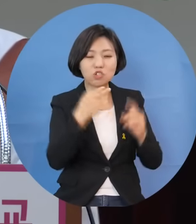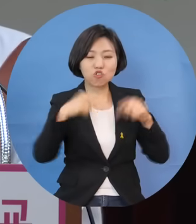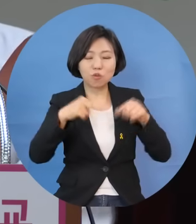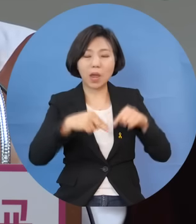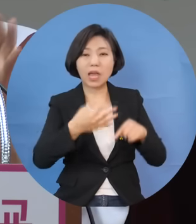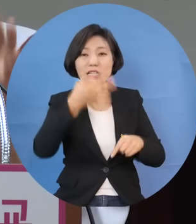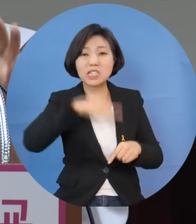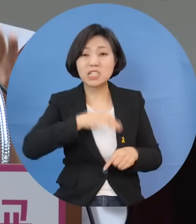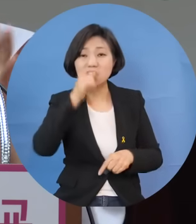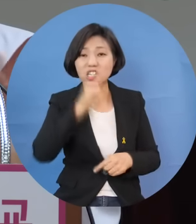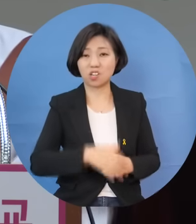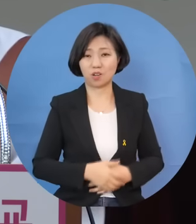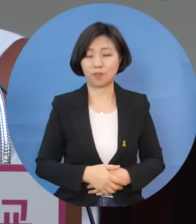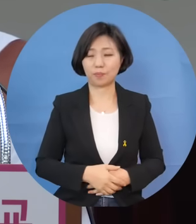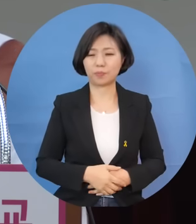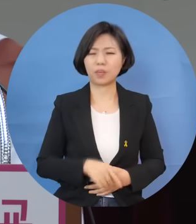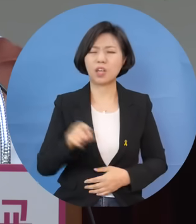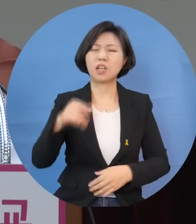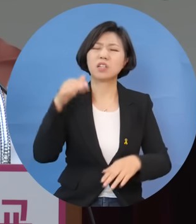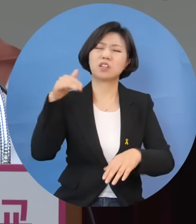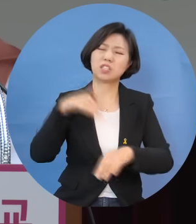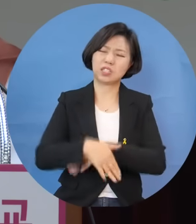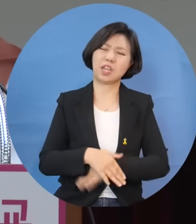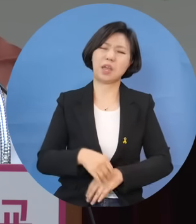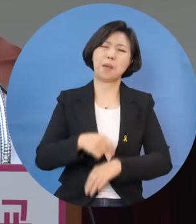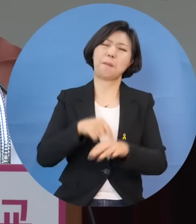그러니까 이런 심보로 공부를 하면 안 된다.